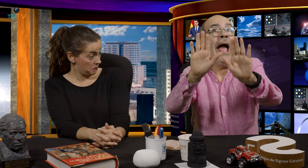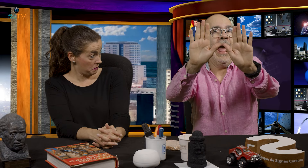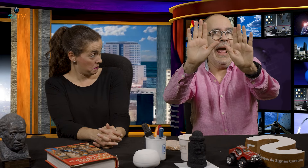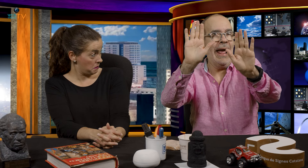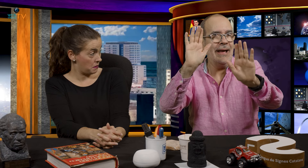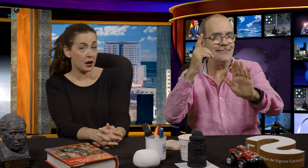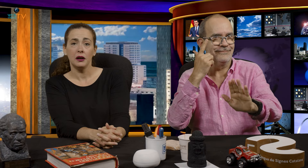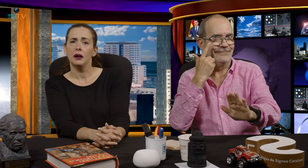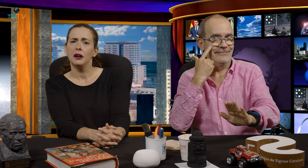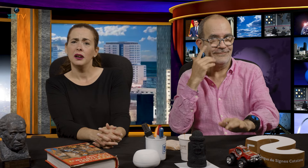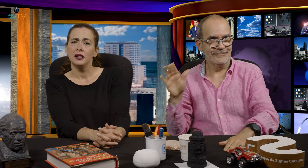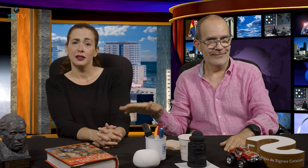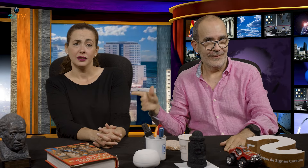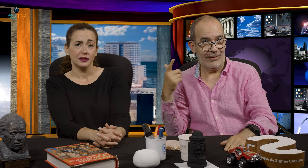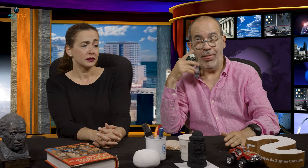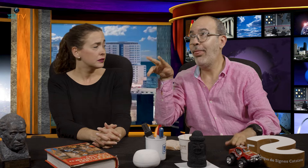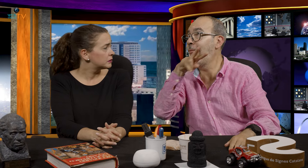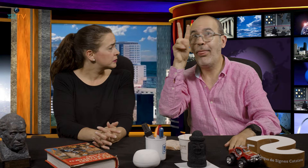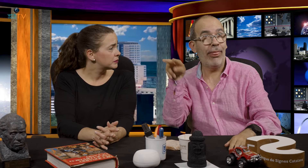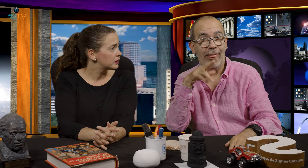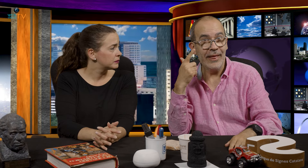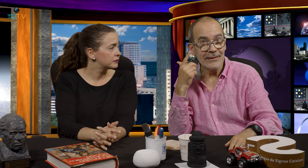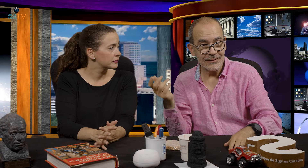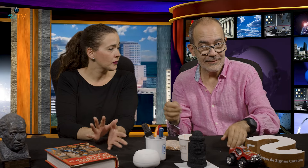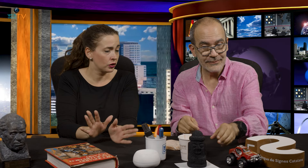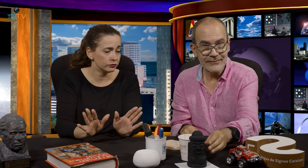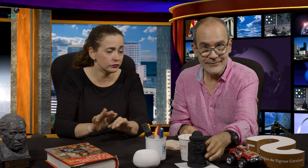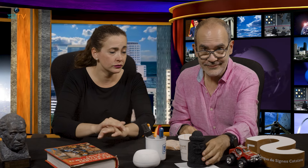Ah y, fíjate, que te veo muy despistada. Fijate en esto.